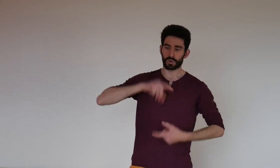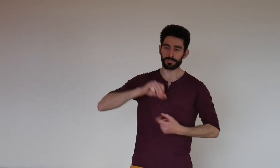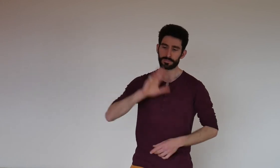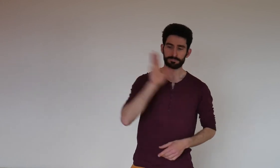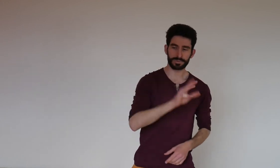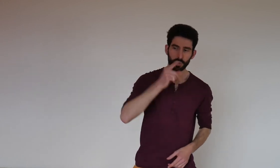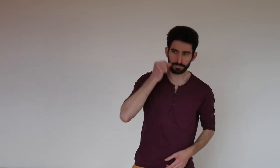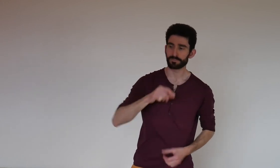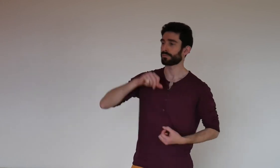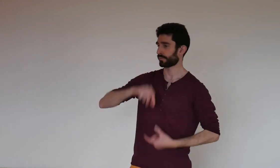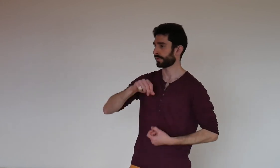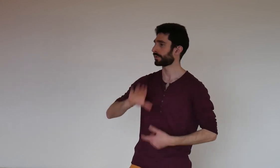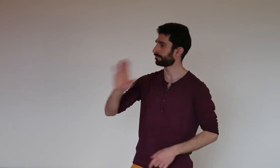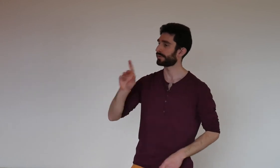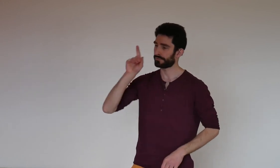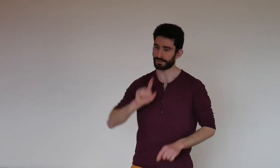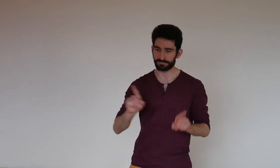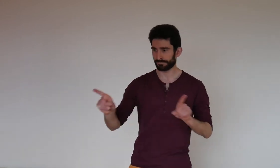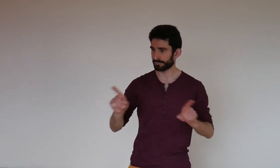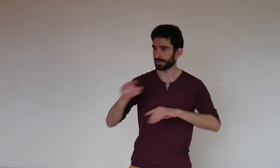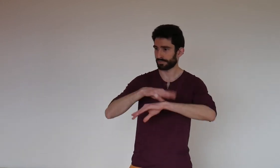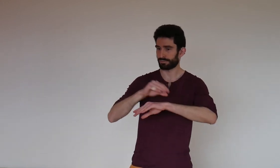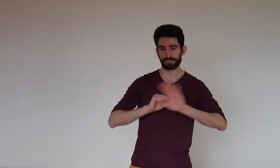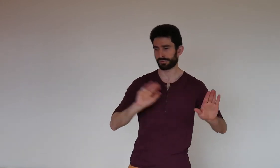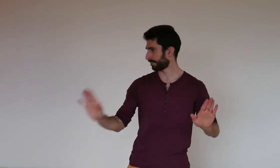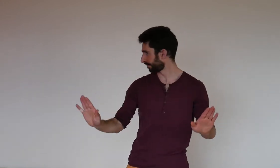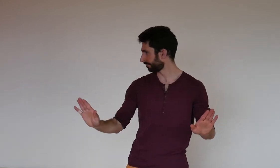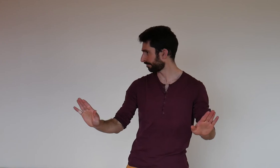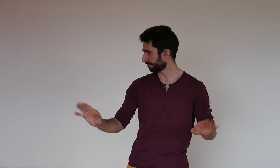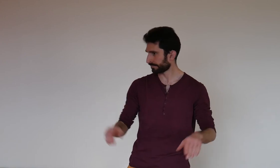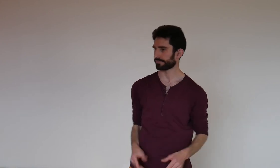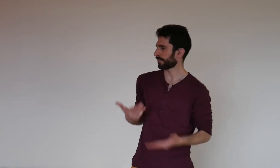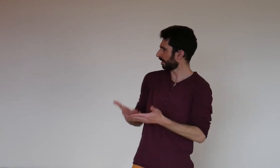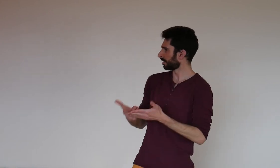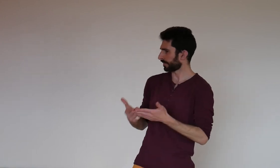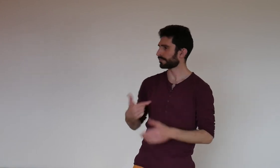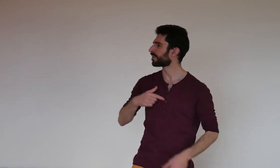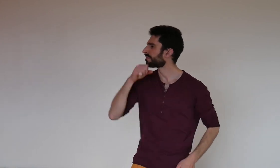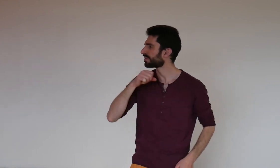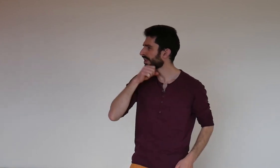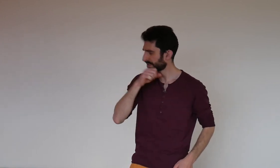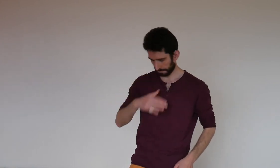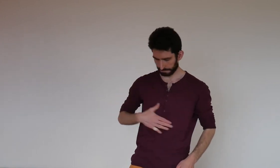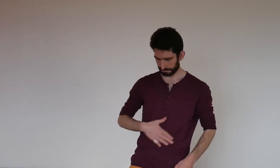Il y a des hormones typique des hommes et d'autres propre aux femmes. Et leurs poils seront différents. La preuve : en vieillissant,